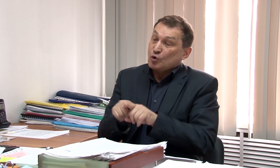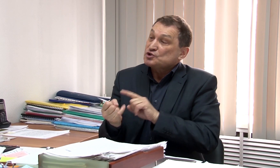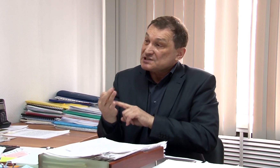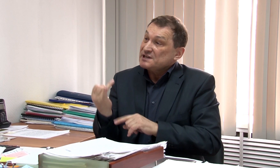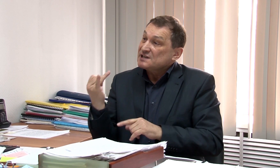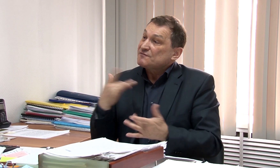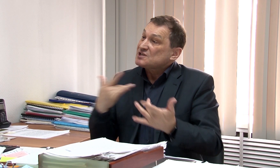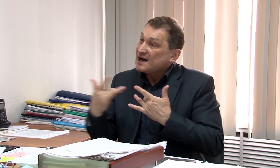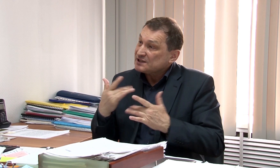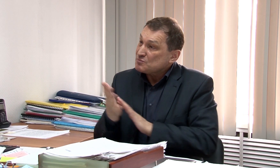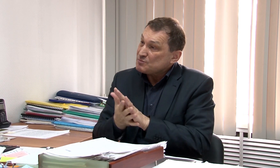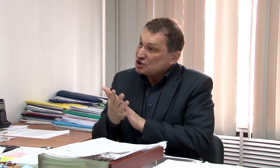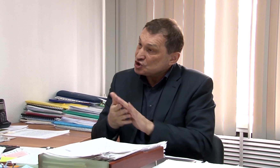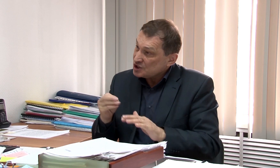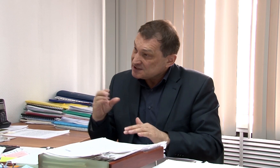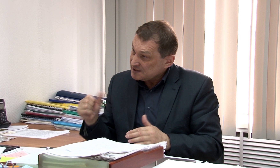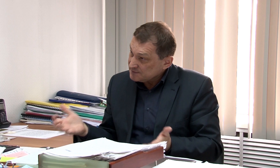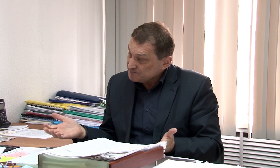в том числе и в Театре мимики и жеста.